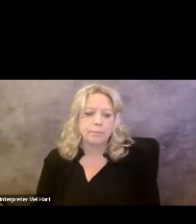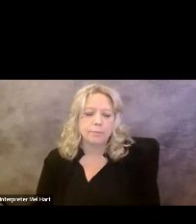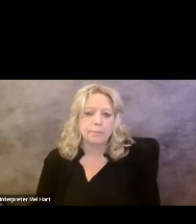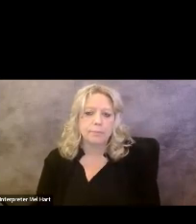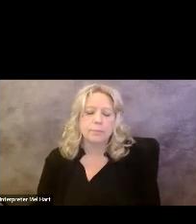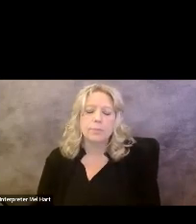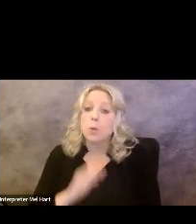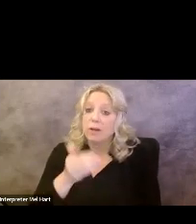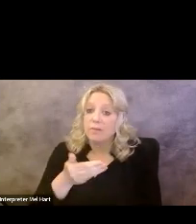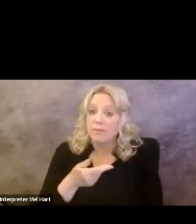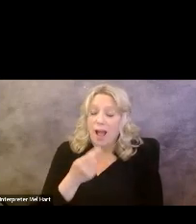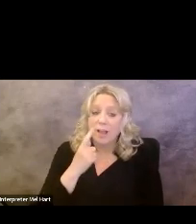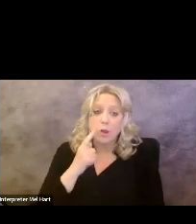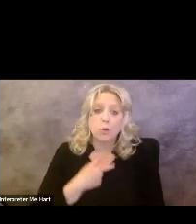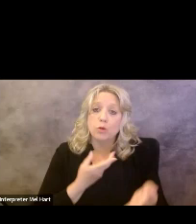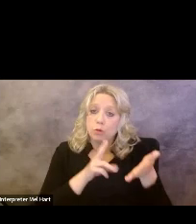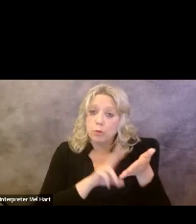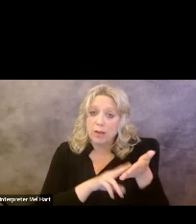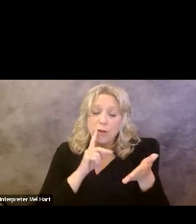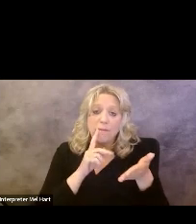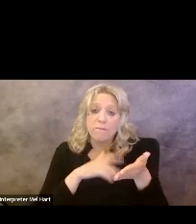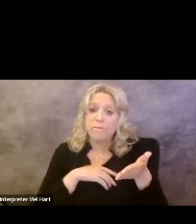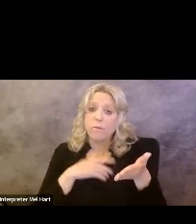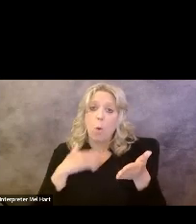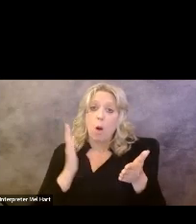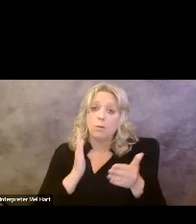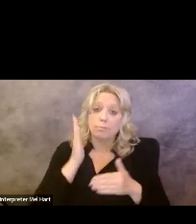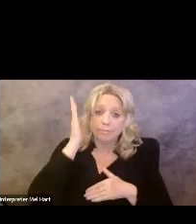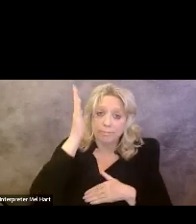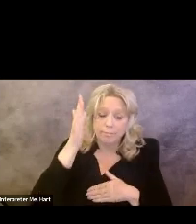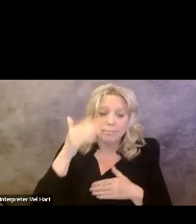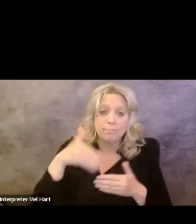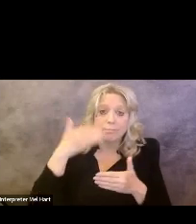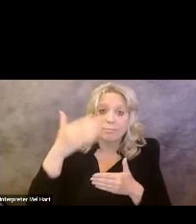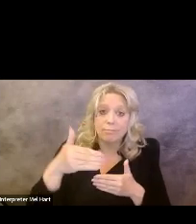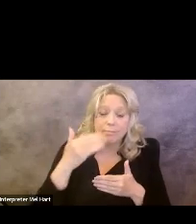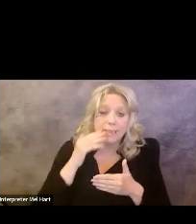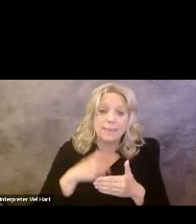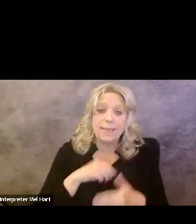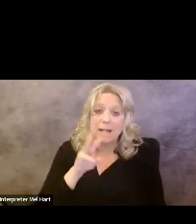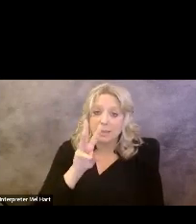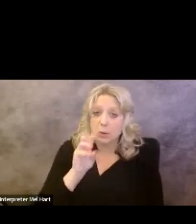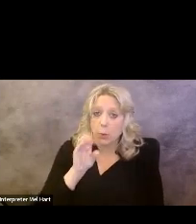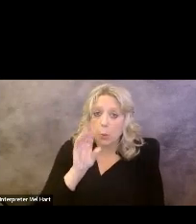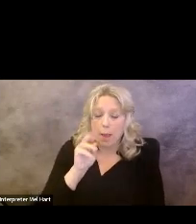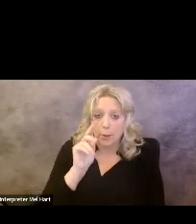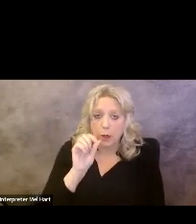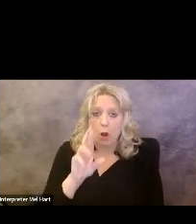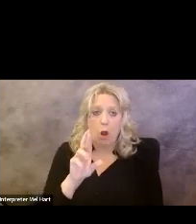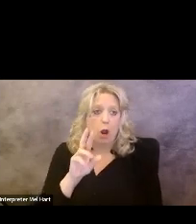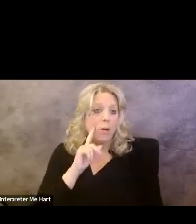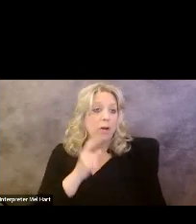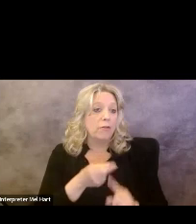como recordatorio estos son el cuarto jueves del mes de 11:00 a.m. a 12:00 p.m. y